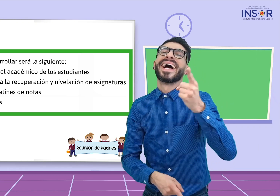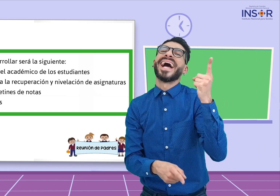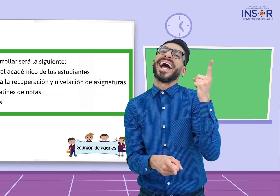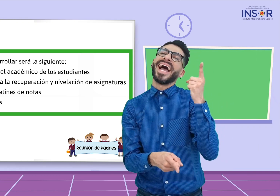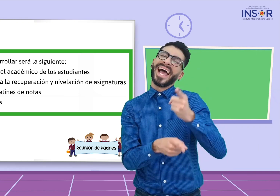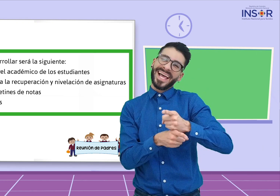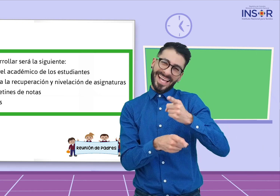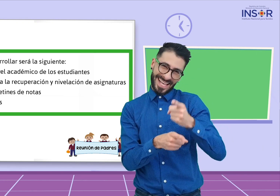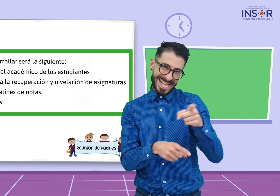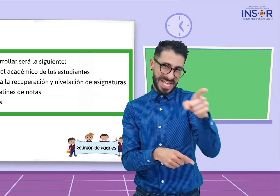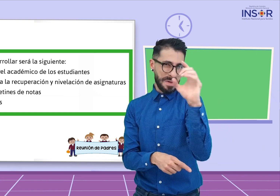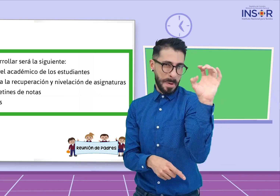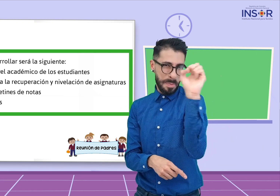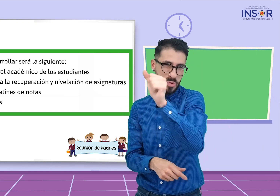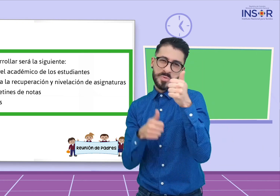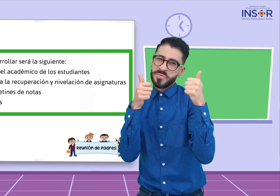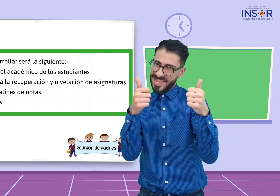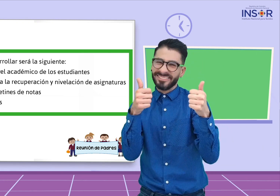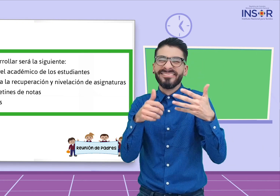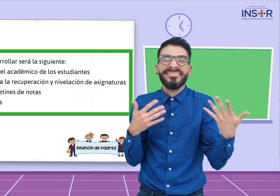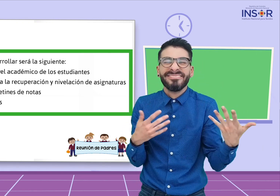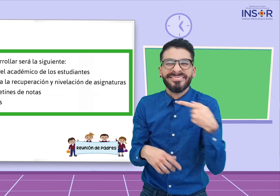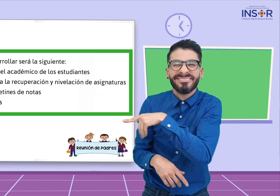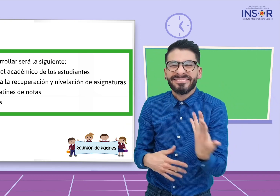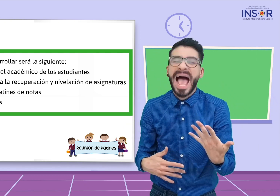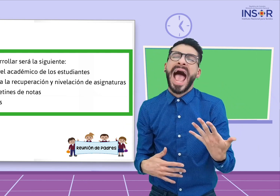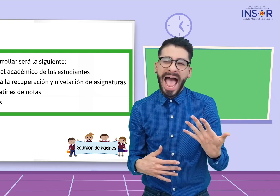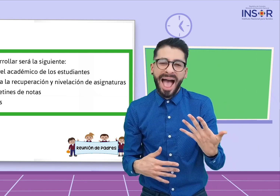Eso es correcto. ¡Qué bueno que lo entendieron!